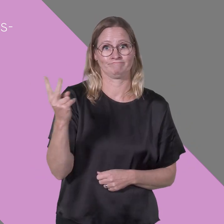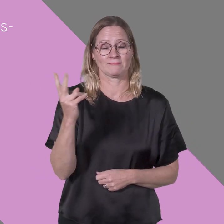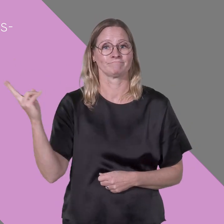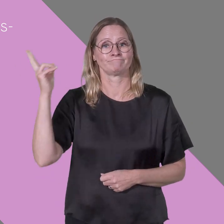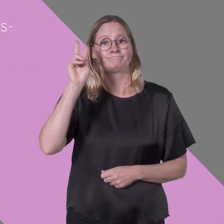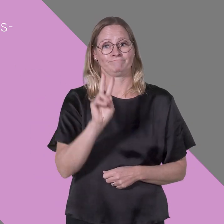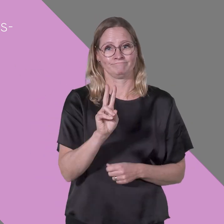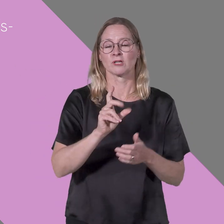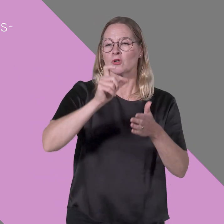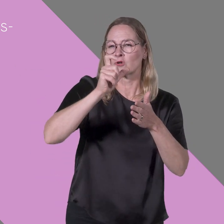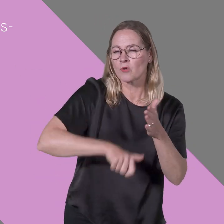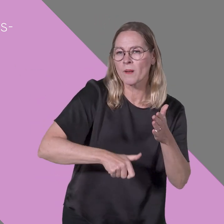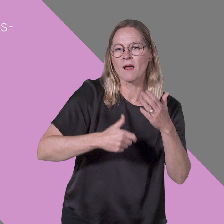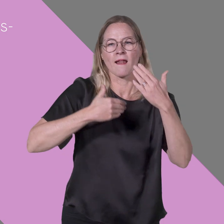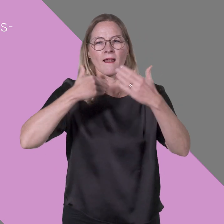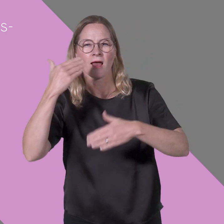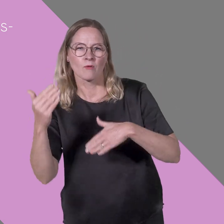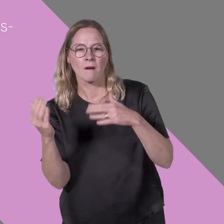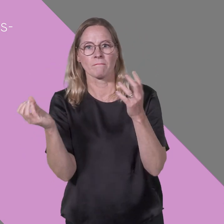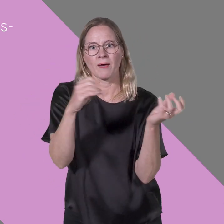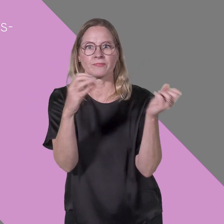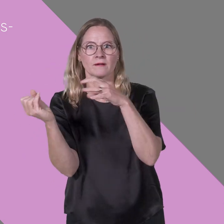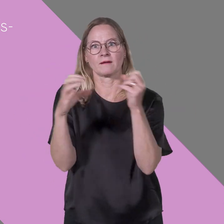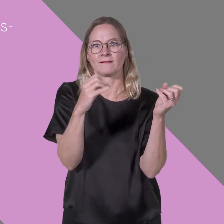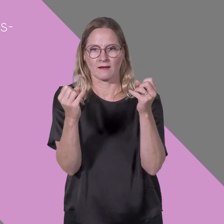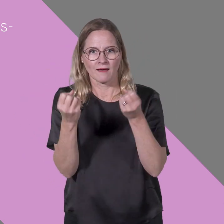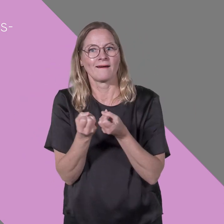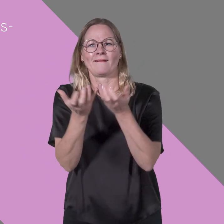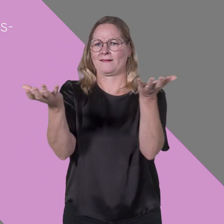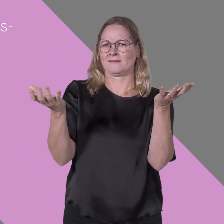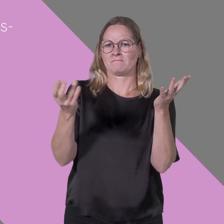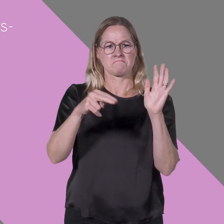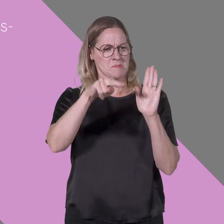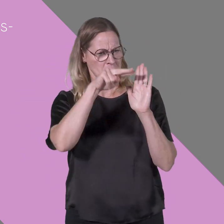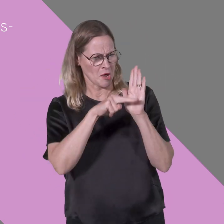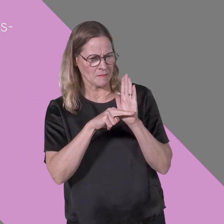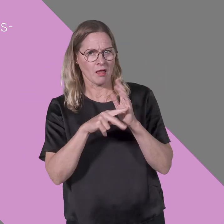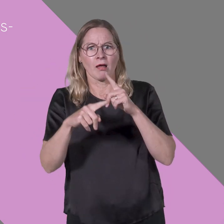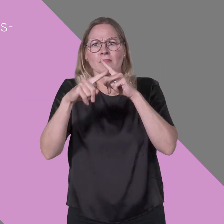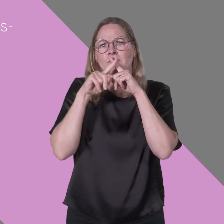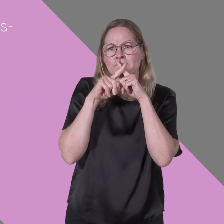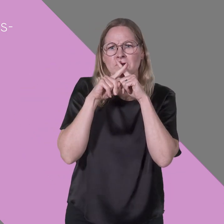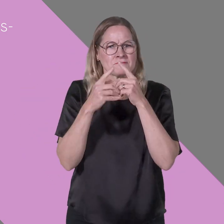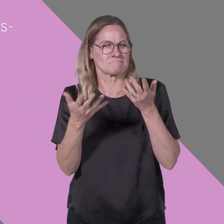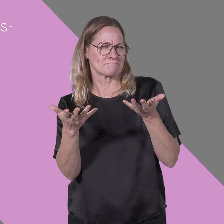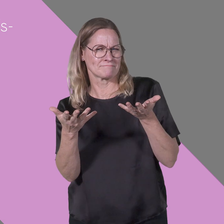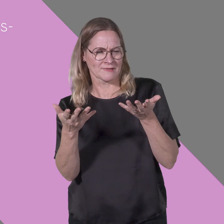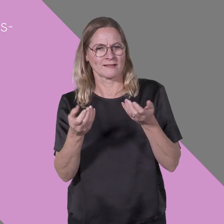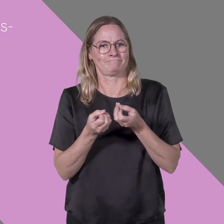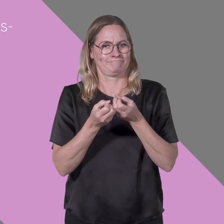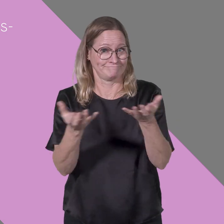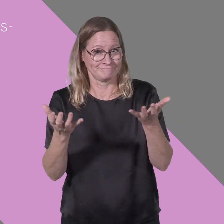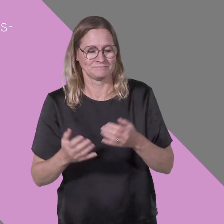tarkastelevat normeja ja tabuja runouden, laulun ja battle-riimittelyn kautta.